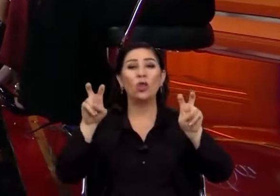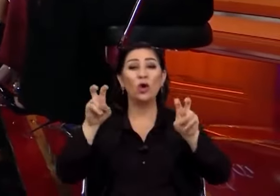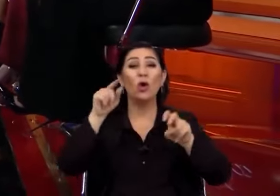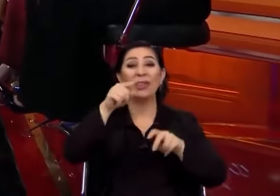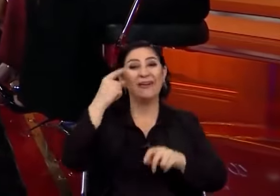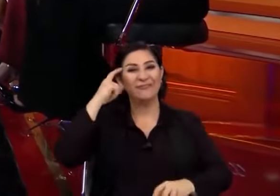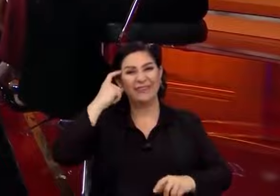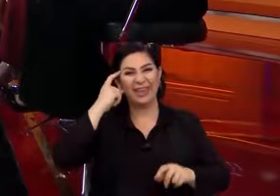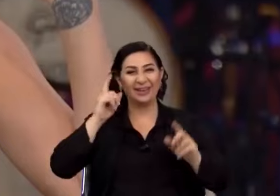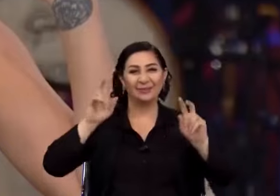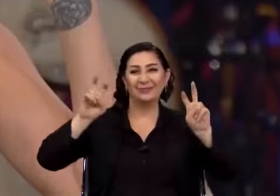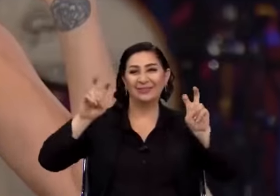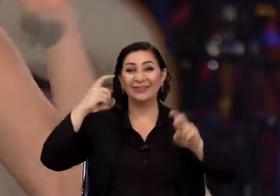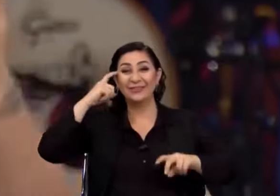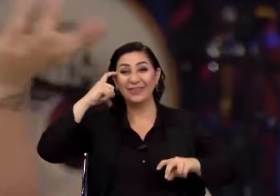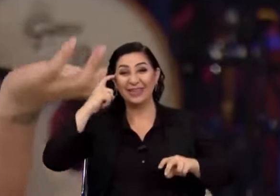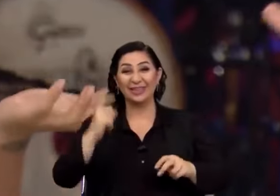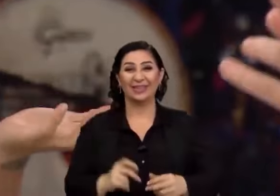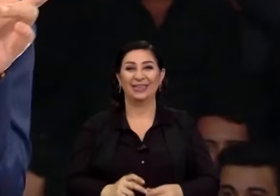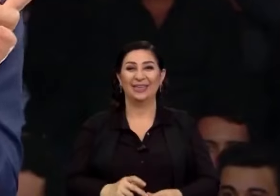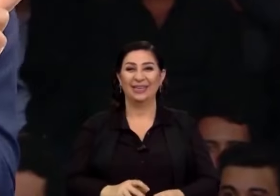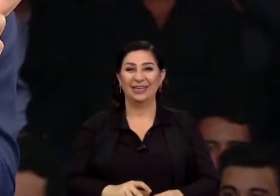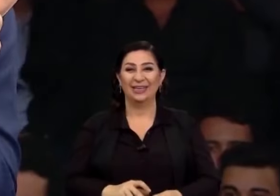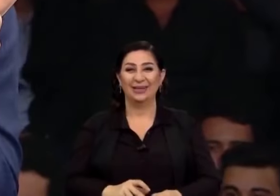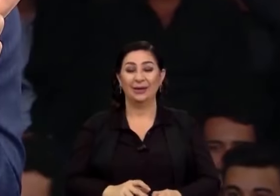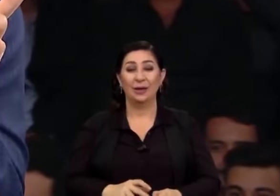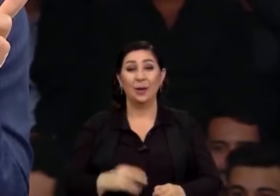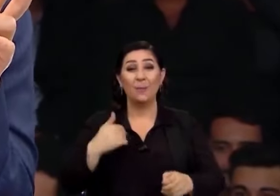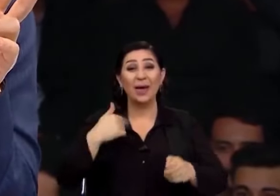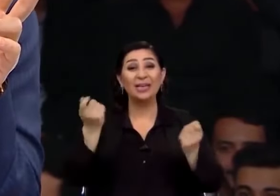ayırıyorsun konuşurken Evet ben bunu iş toplantılarında reklam toplantılarında